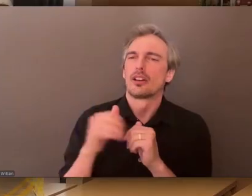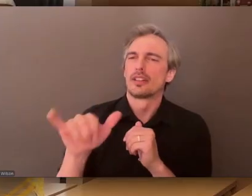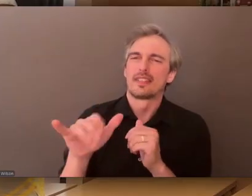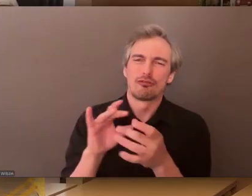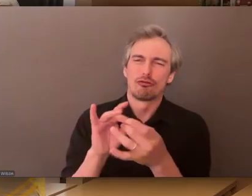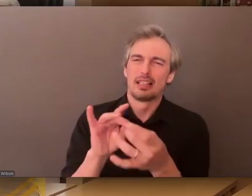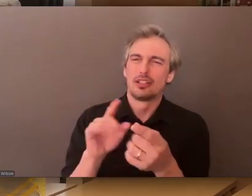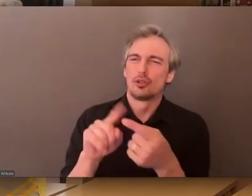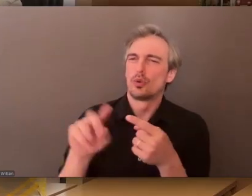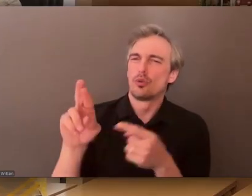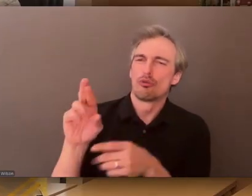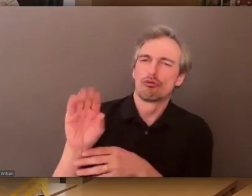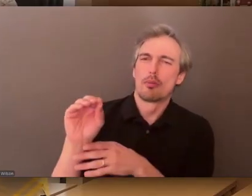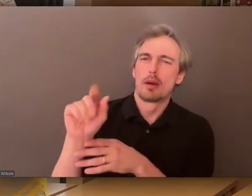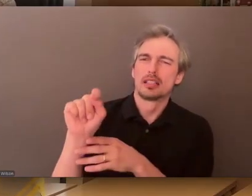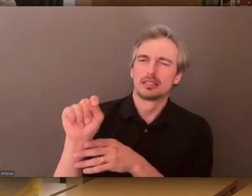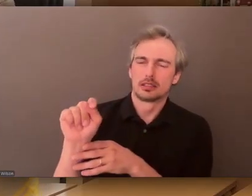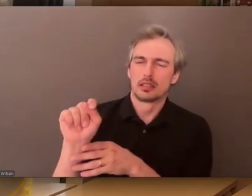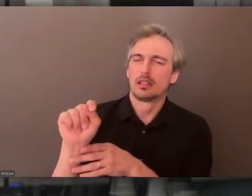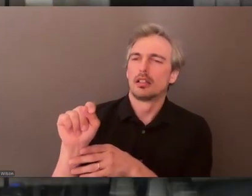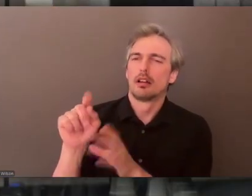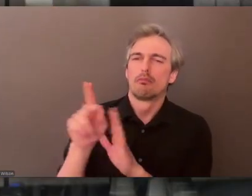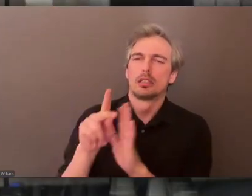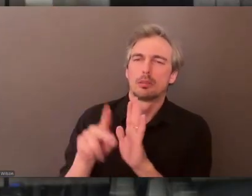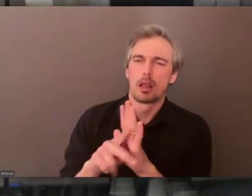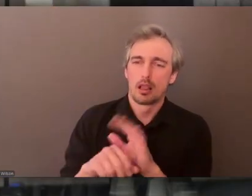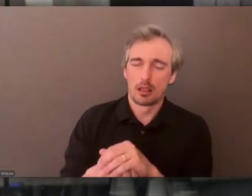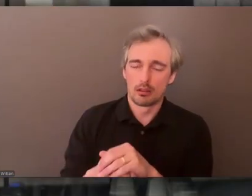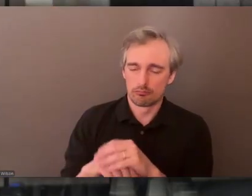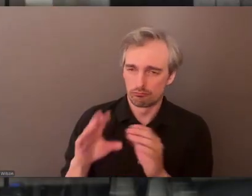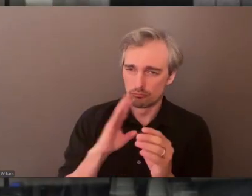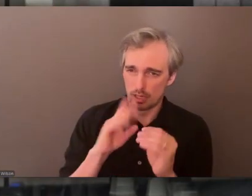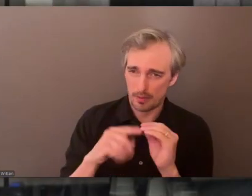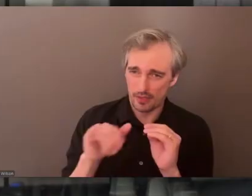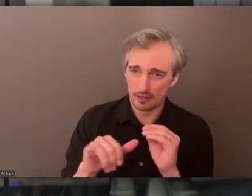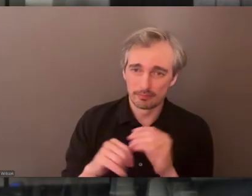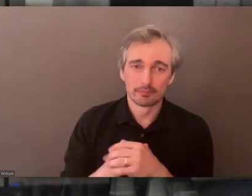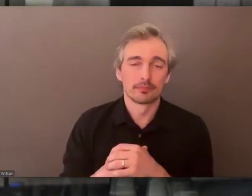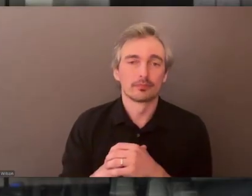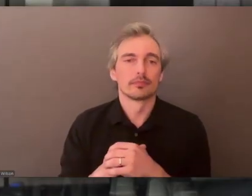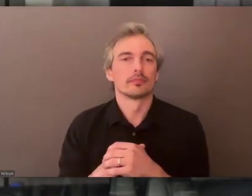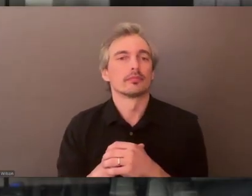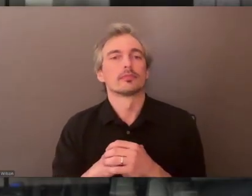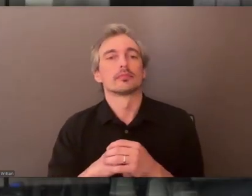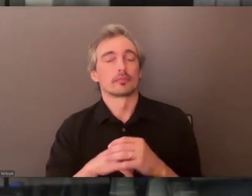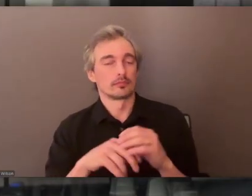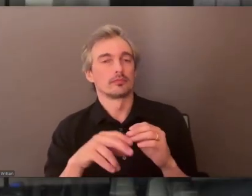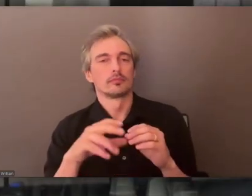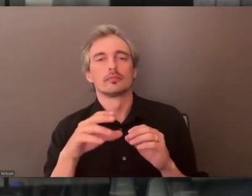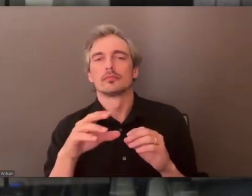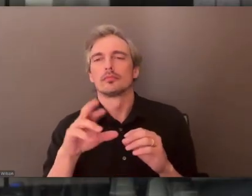もちろんです。 問題ありません。 それでは... ロバスト性の側面はスト ーリ ーテリング自体から来ています。